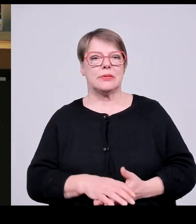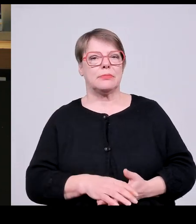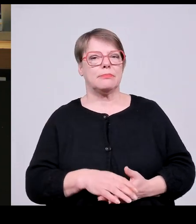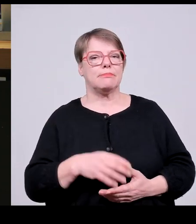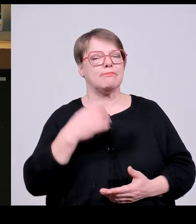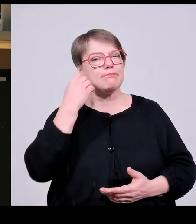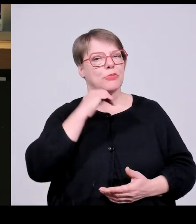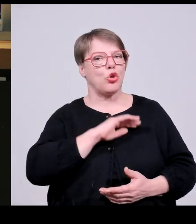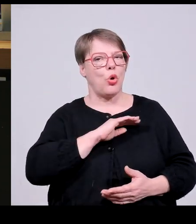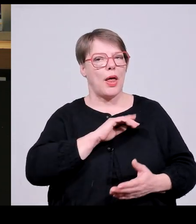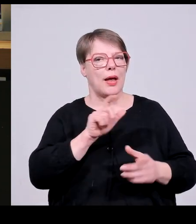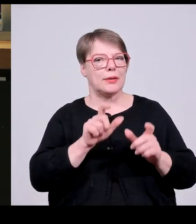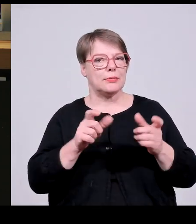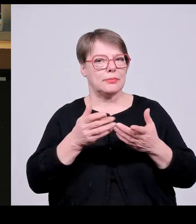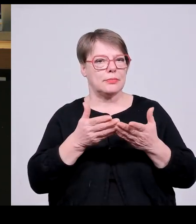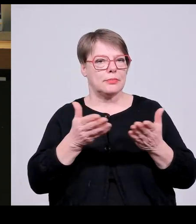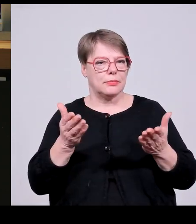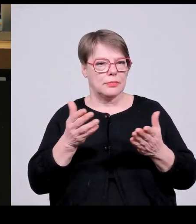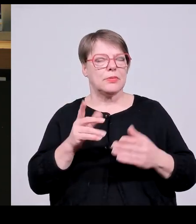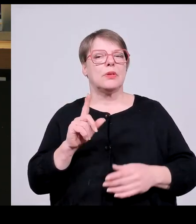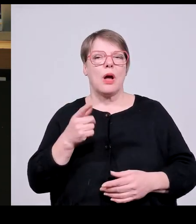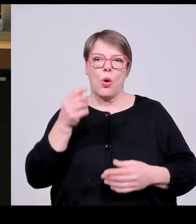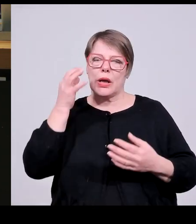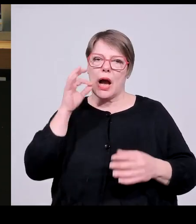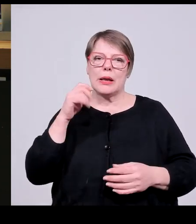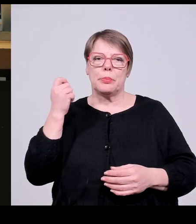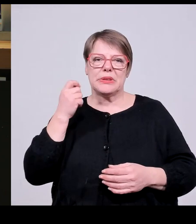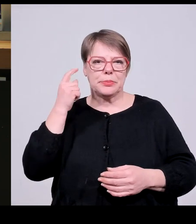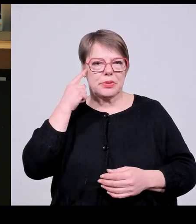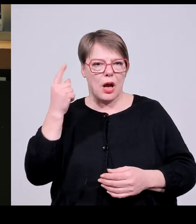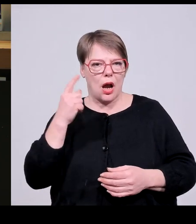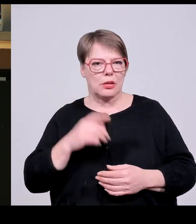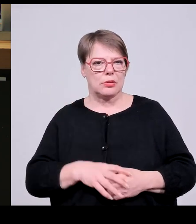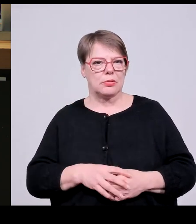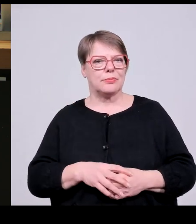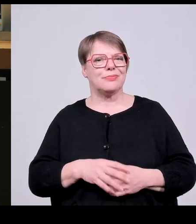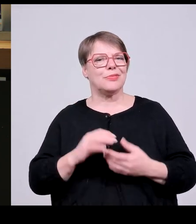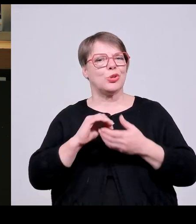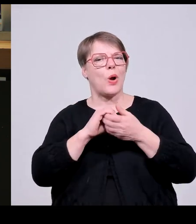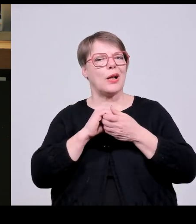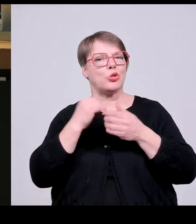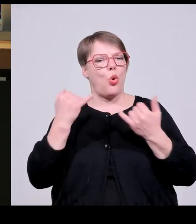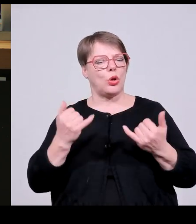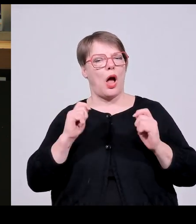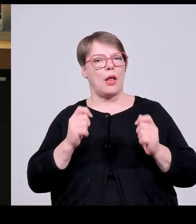Die Koalition legt heute einen Antrag vor, in dem wir uns dafür aussprechen, dass bei der anstehenden Rekommunalisierung